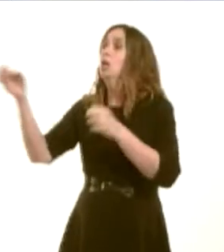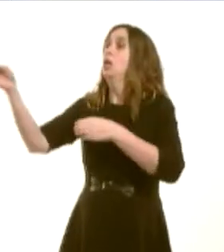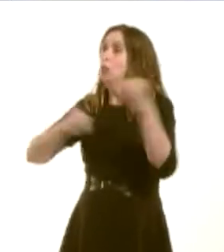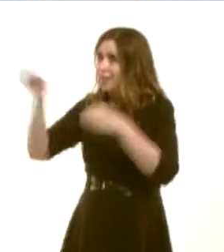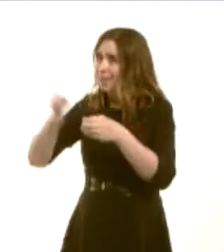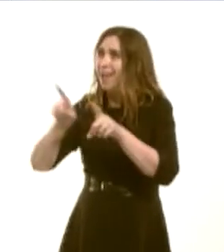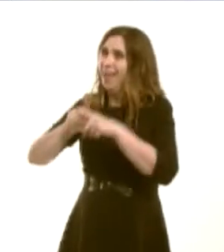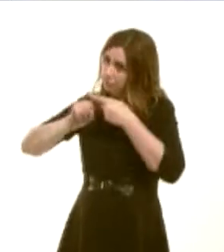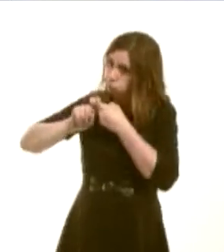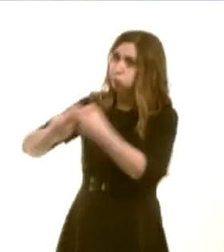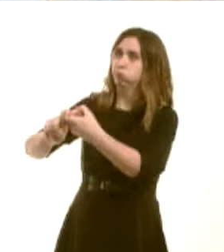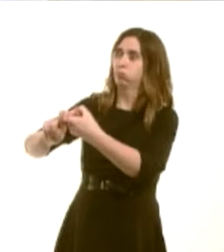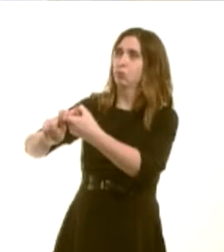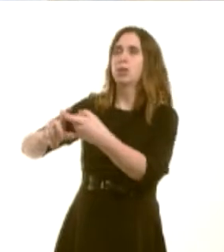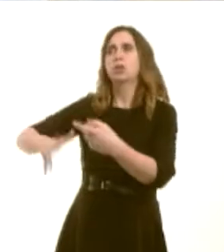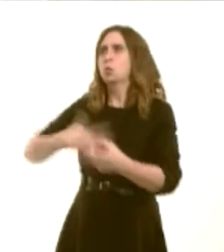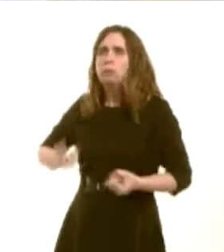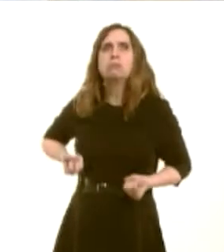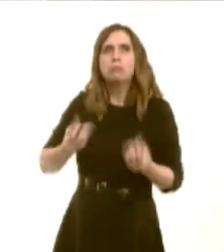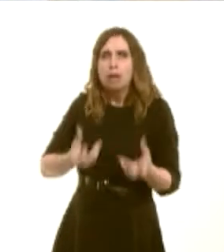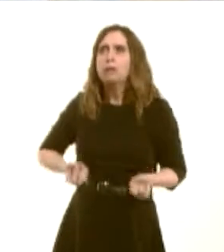o ddibyniaethóac, yn wir, felly, llai o wariantóar ddoctoriaid locwm?